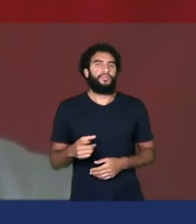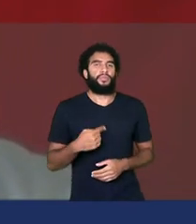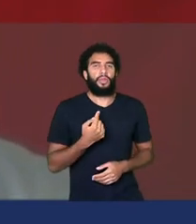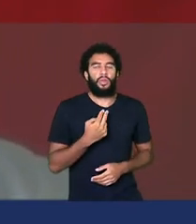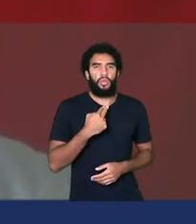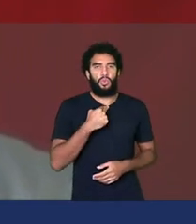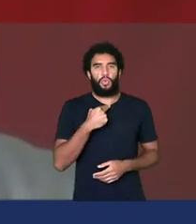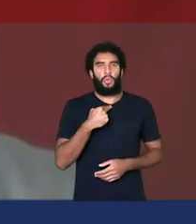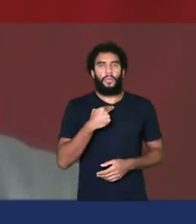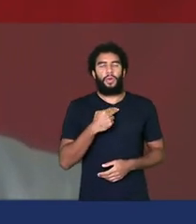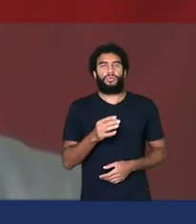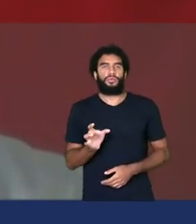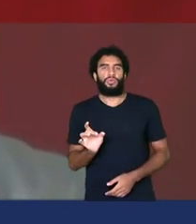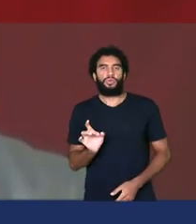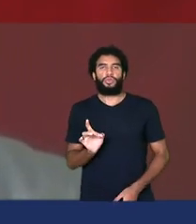PARA O TURISMO. OU SEJA, NÓS NÃO PODEMOS LIMITAR